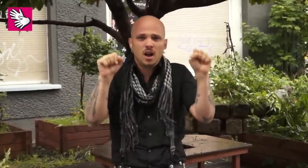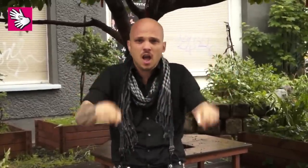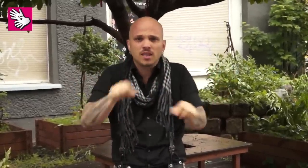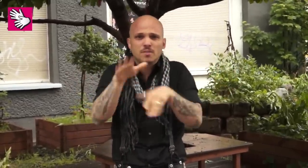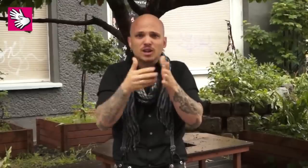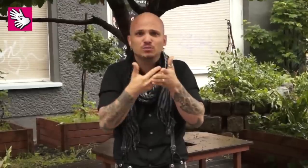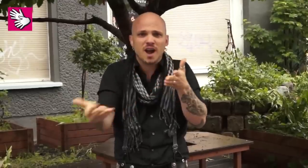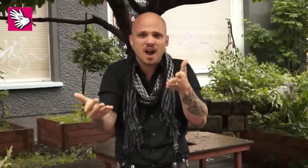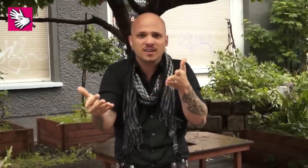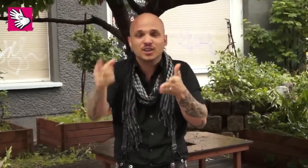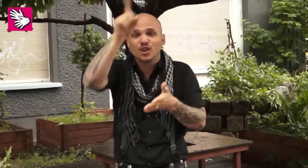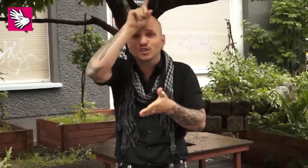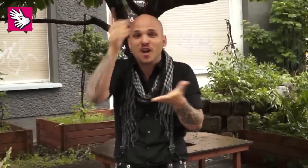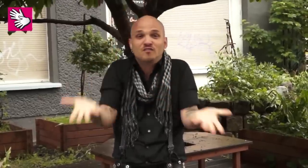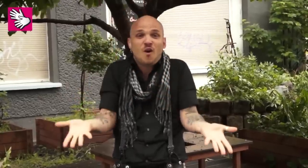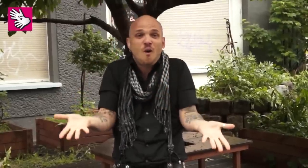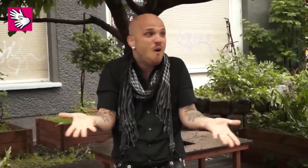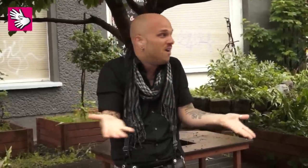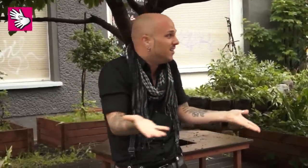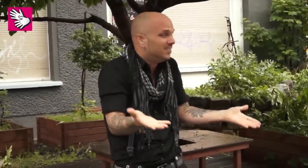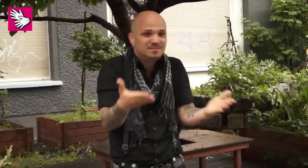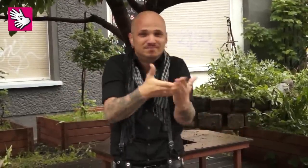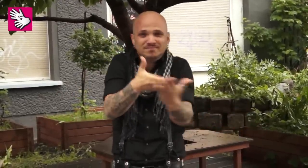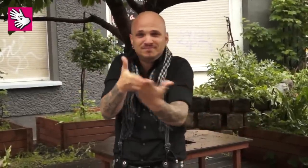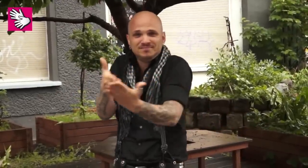mehr Gebärdensprache. Und wo sieht man das in Deutschland? Überall Barrieren!